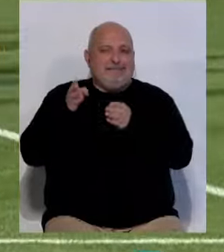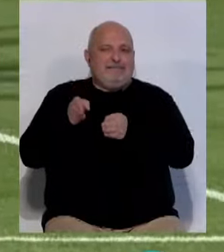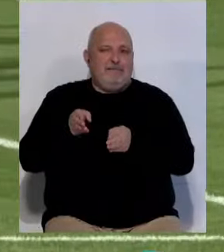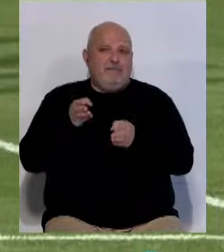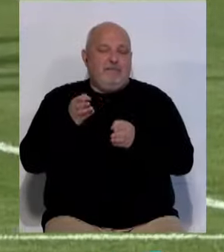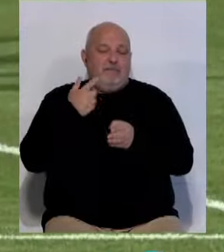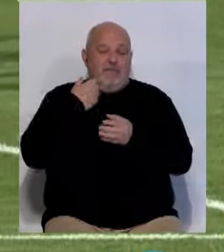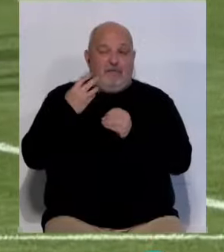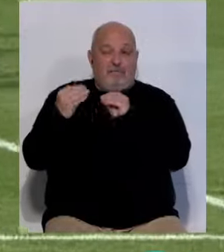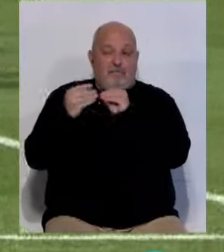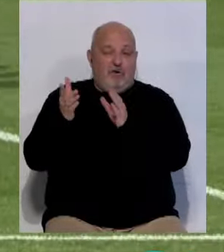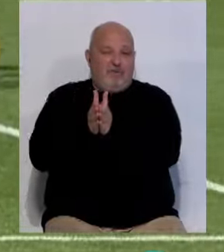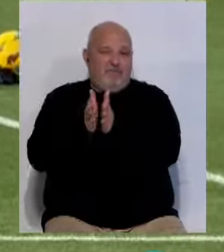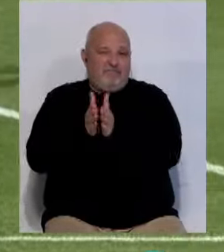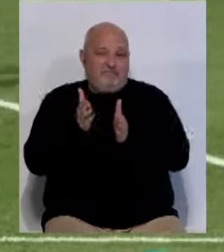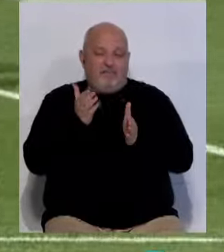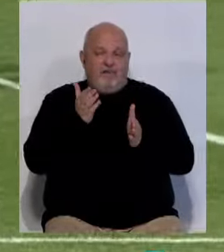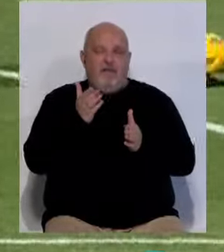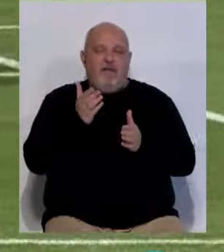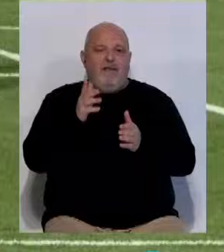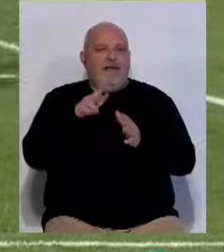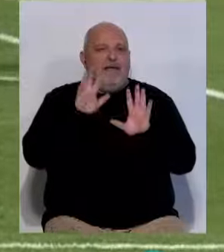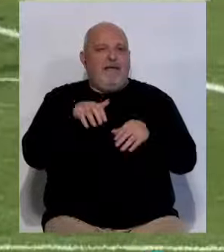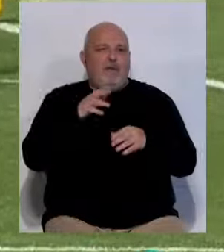pueden salir cara o Cruz creo que ahora mismo la situación del cadi es para ataer jugadores